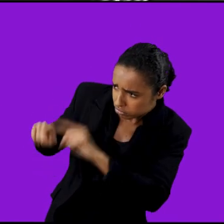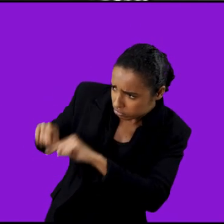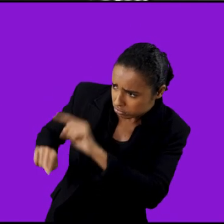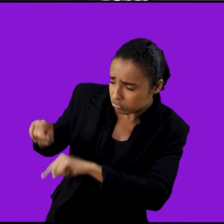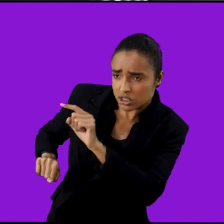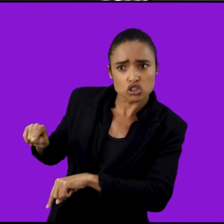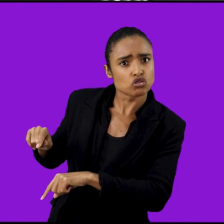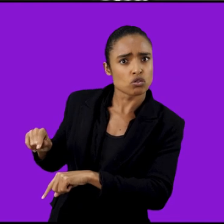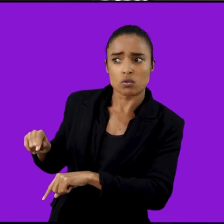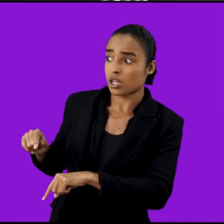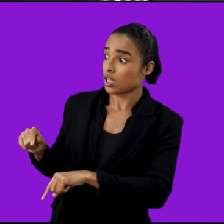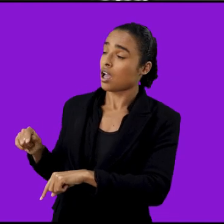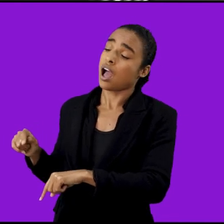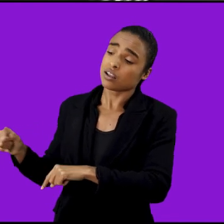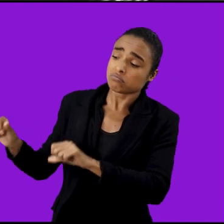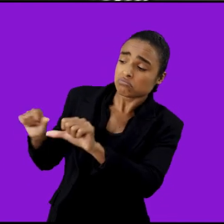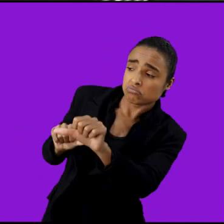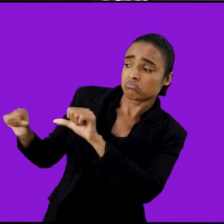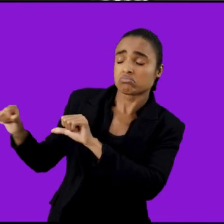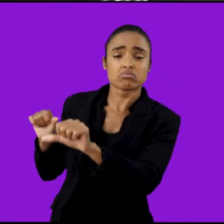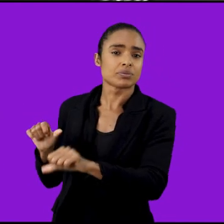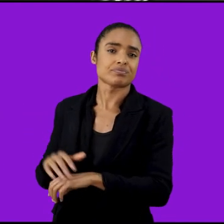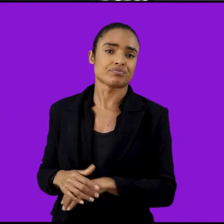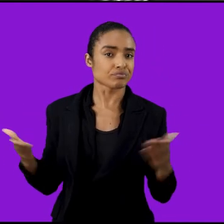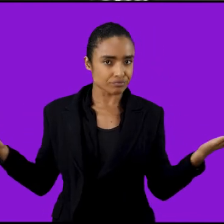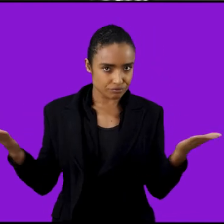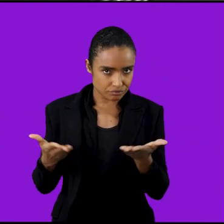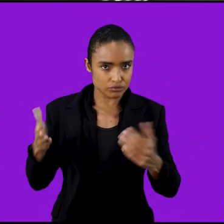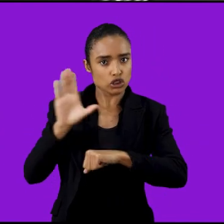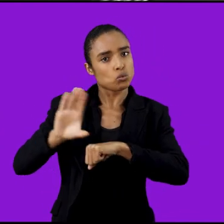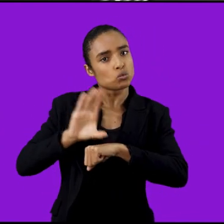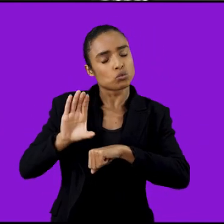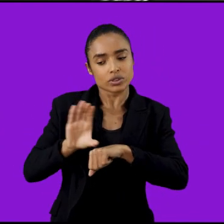vem pro shampoo com coisa…Não”. Para, a gente precisa mudar. A gente tá fazendo